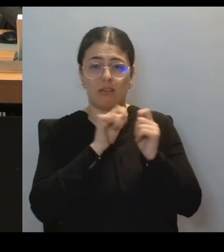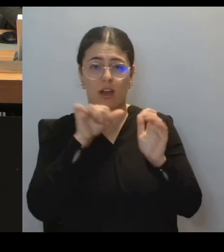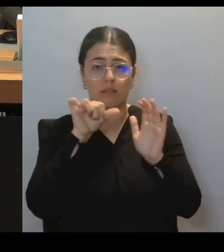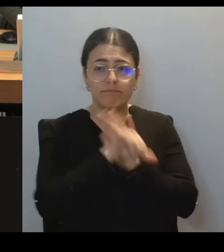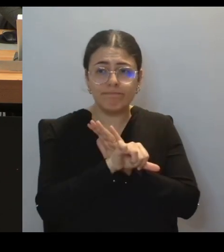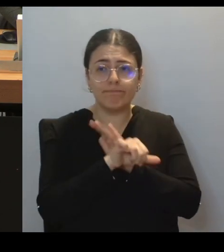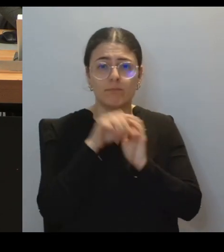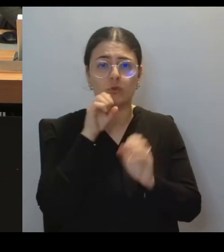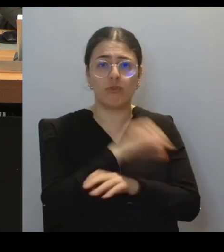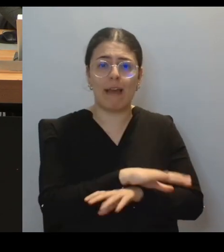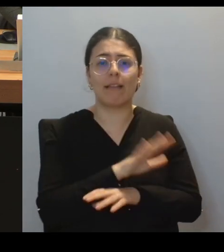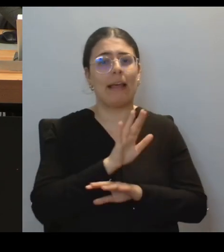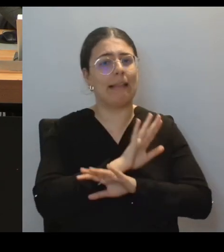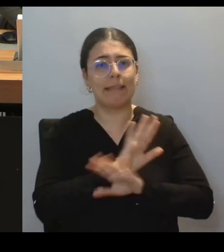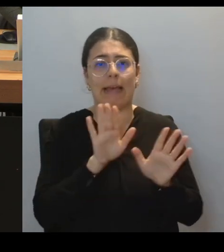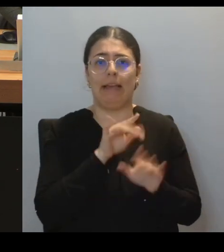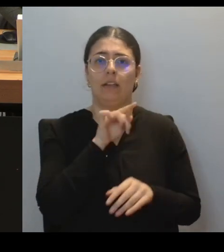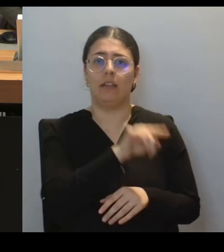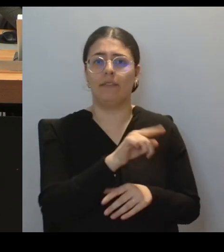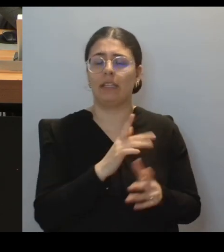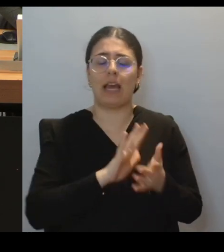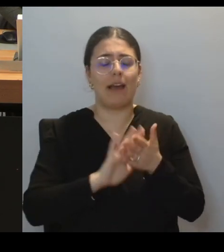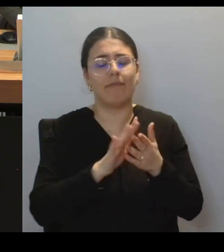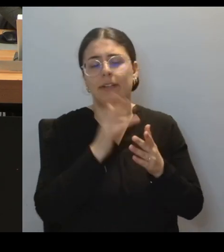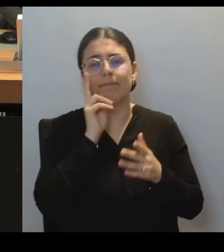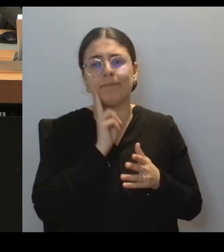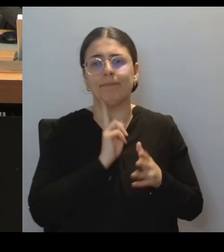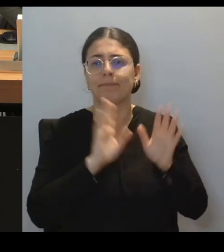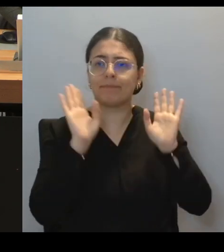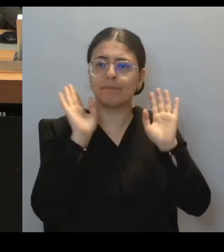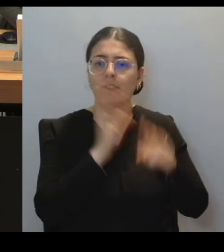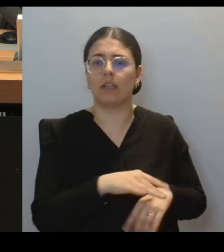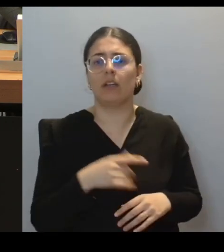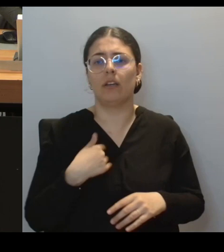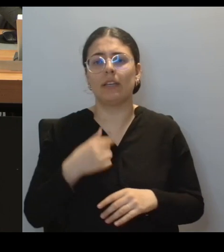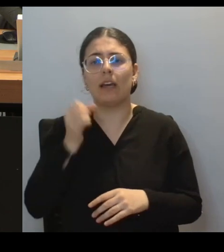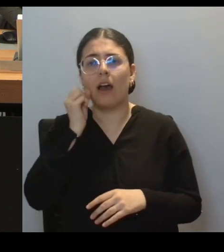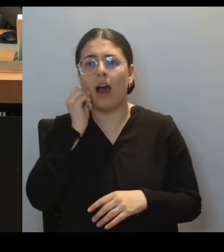tätigen Handeln tatsächlich diesem Anliegen nachkommen. Danke